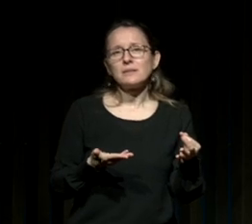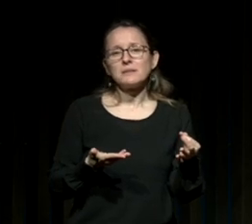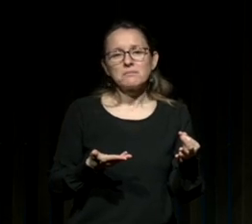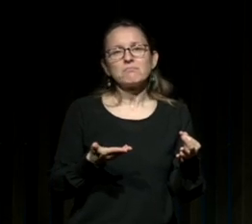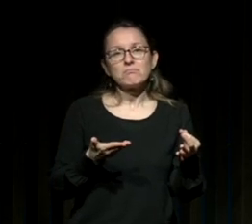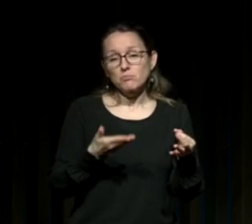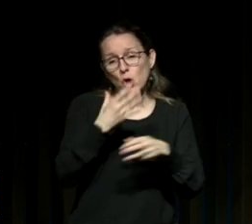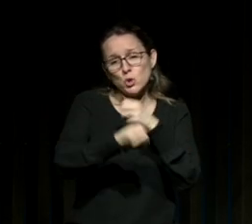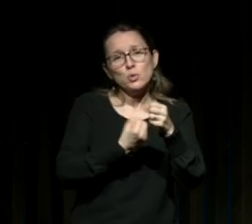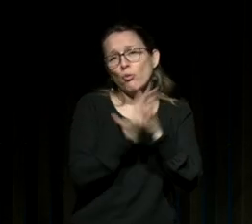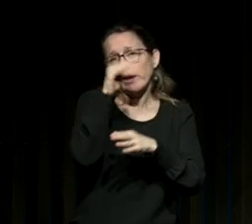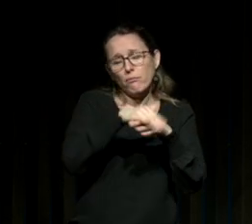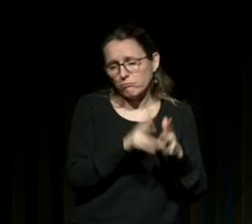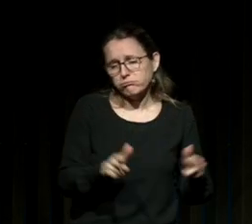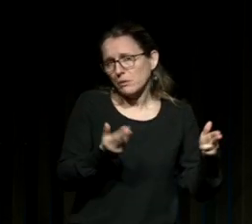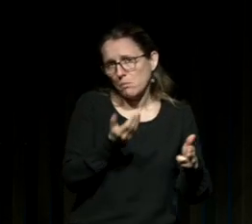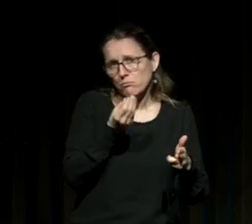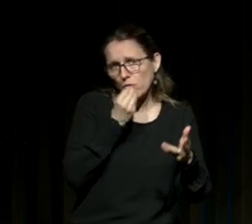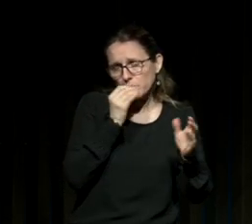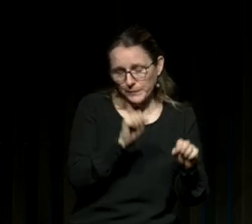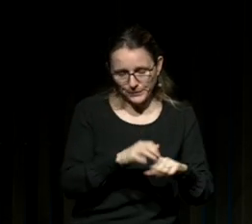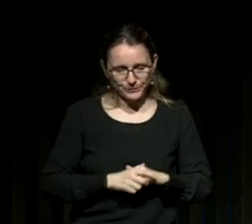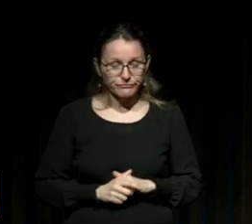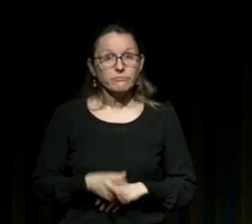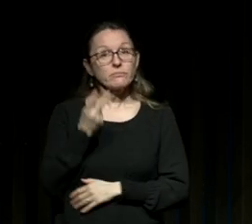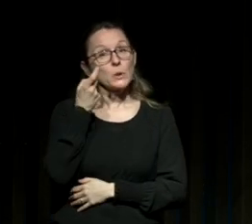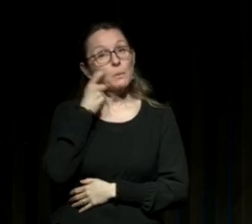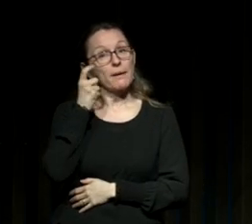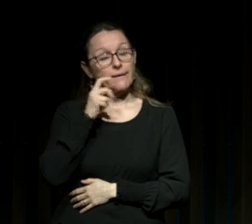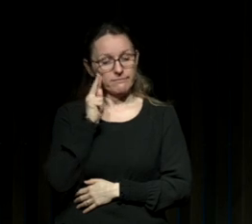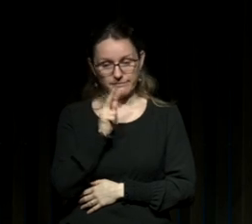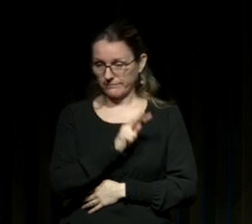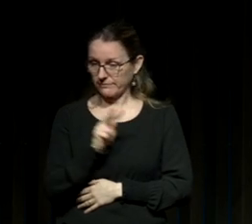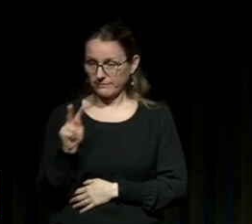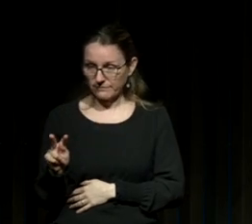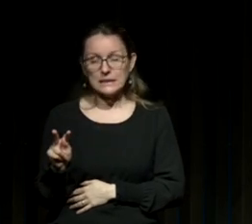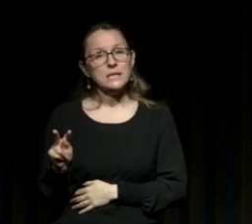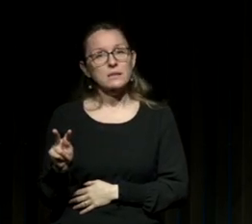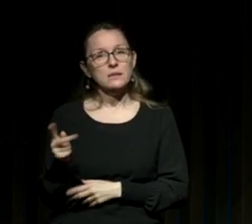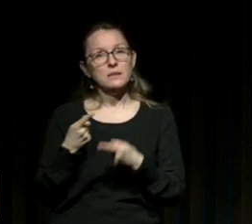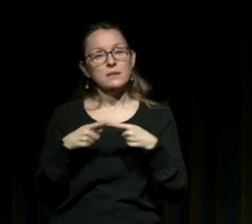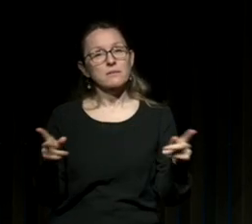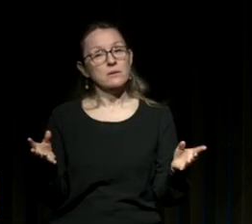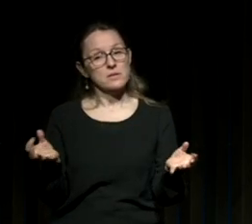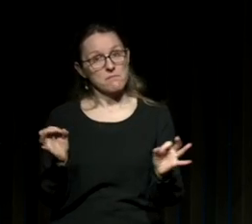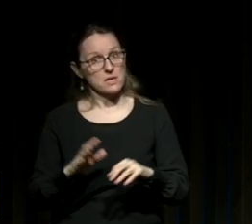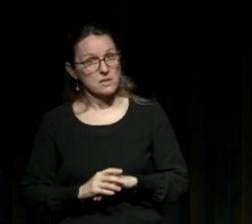cours de la journée eh bien on voit qu'il n'ya pas de différence de perte de poids entre les